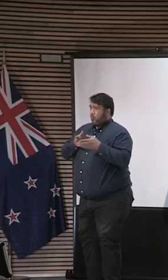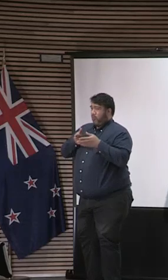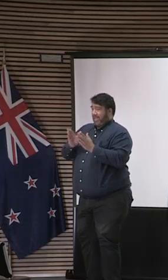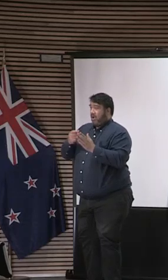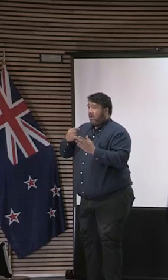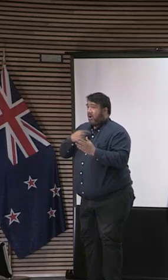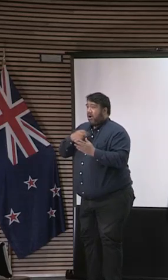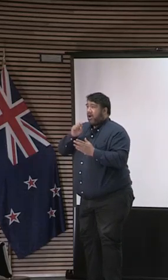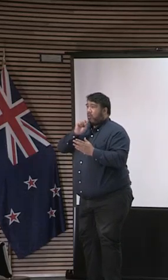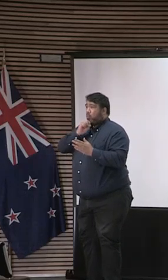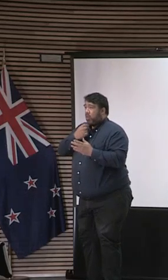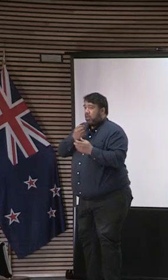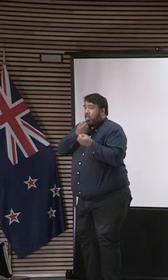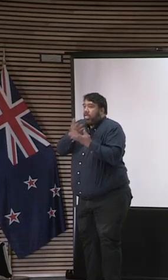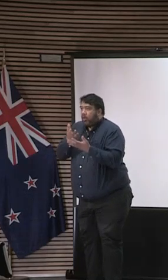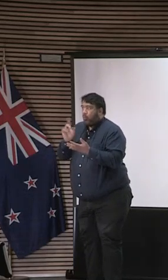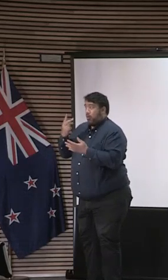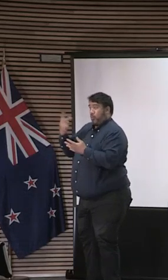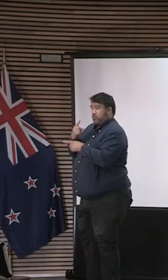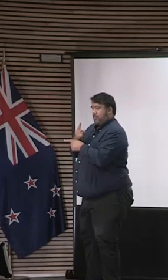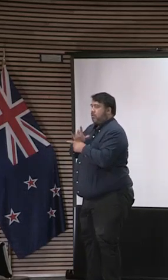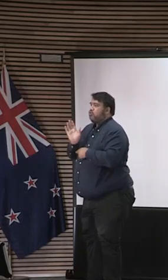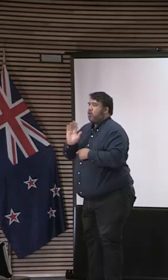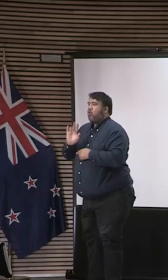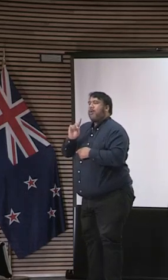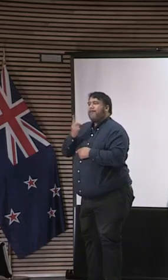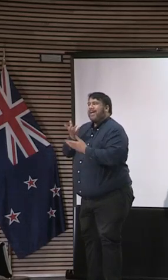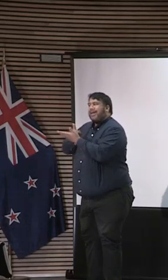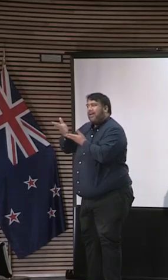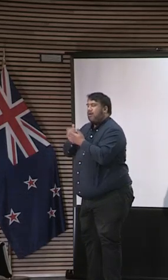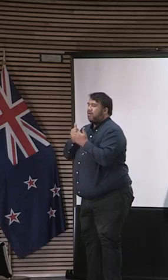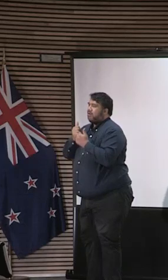Kia rite ki taku i korero ai, i tae mai he korero mo etahi o nga ra i mua atu nei ka kii mai kua hiahia mai a Te Kuini ki te pa ki te korero me